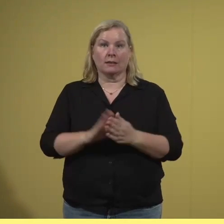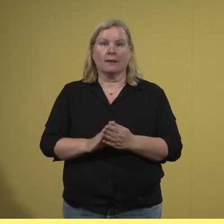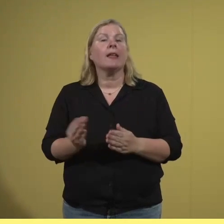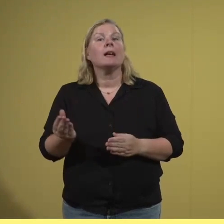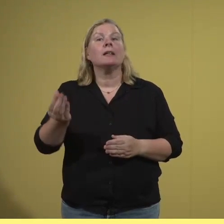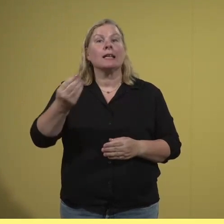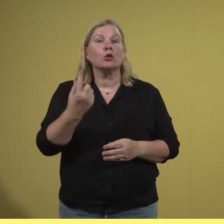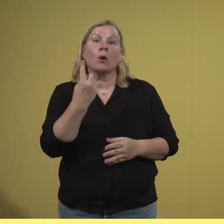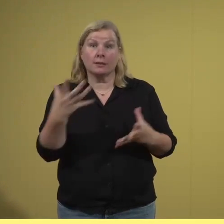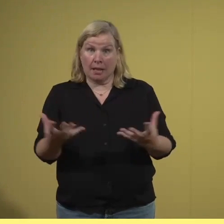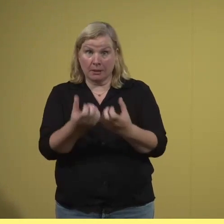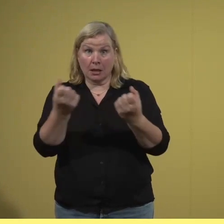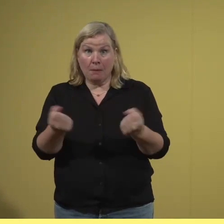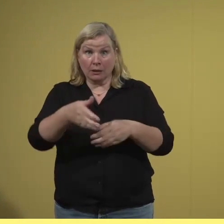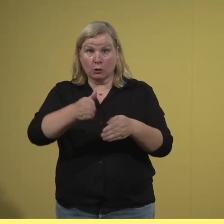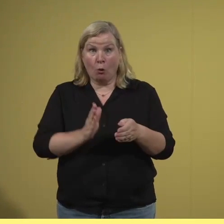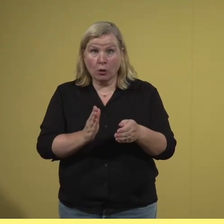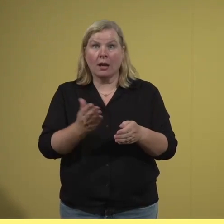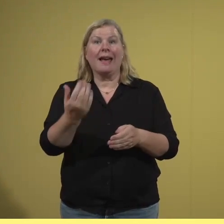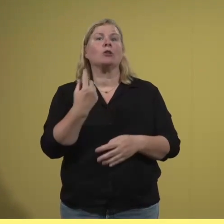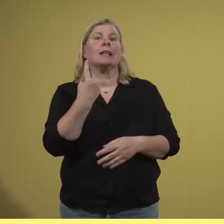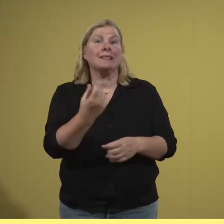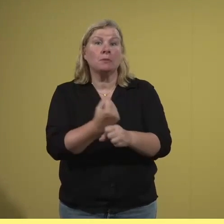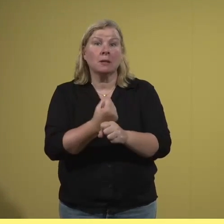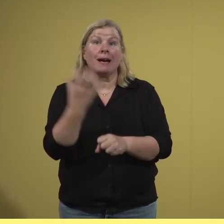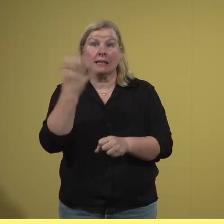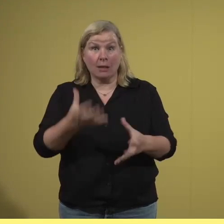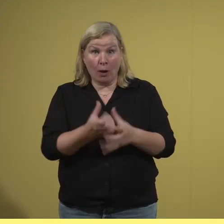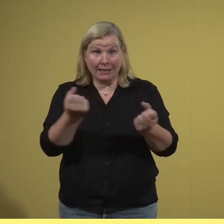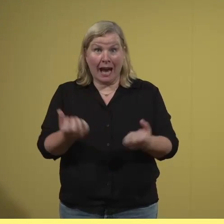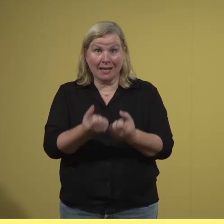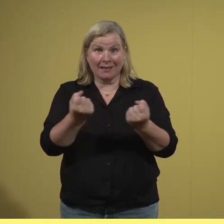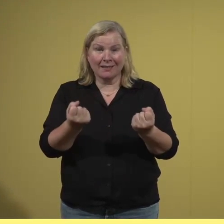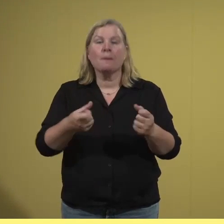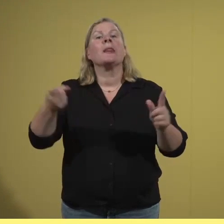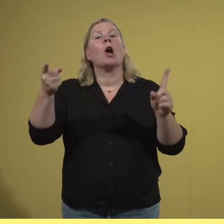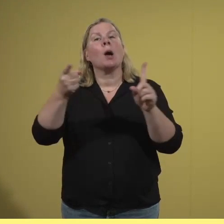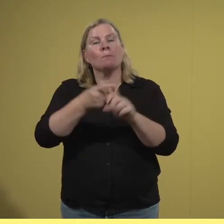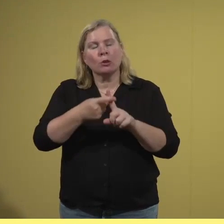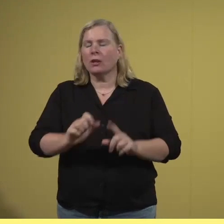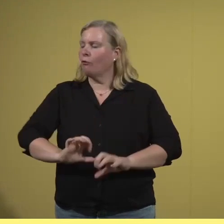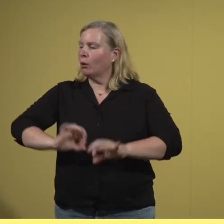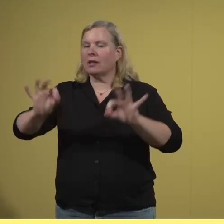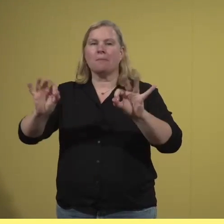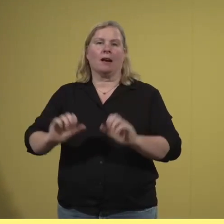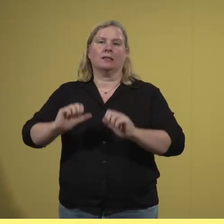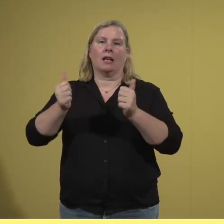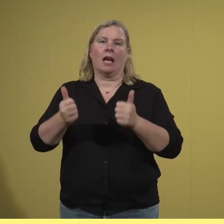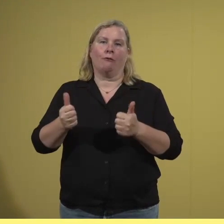Dazu ein selbstgebackenes Brot aus dem angesetzten Sauerteig und ein wunderbares Erfrischungsgetränk.